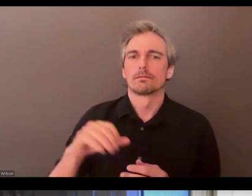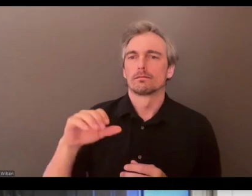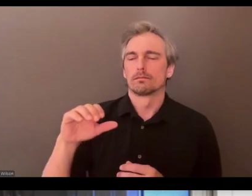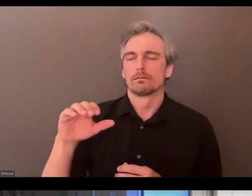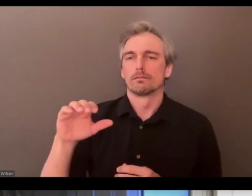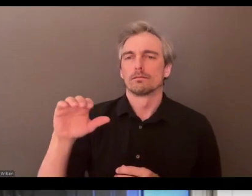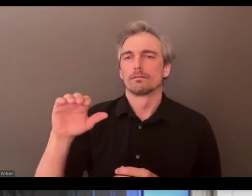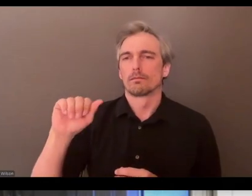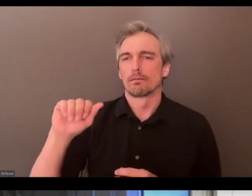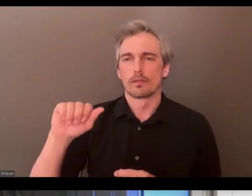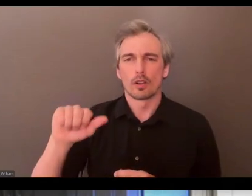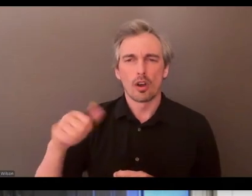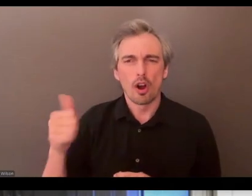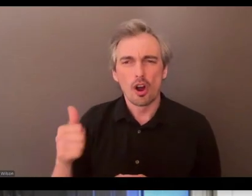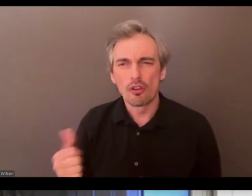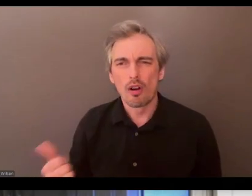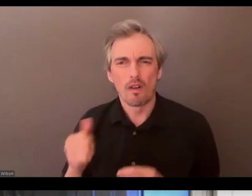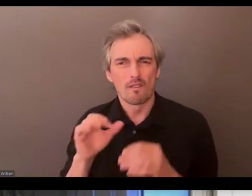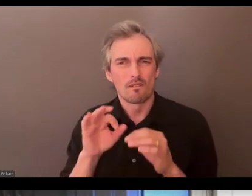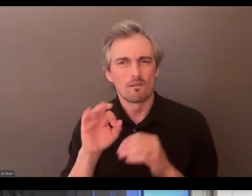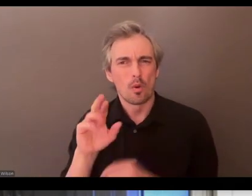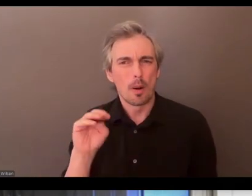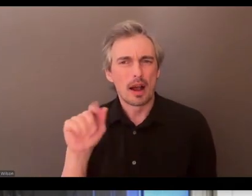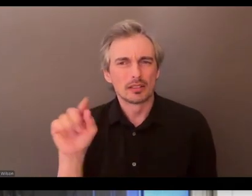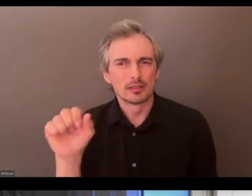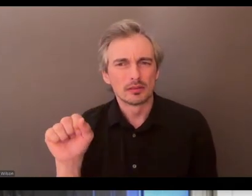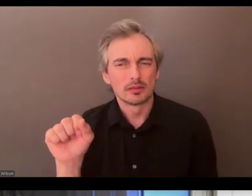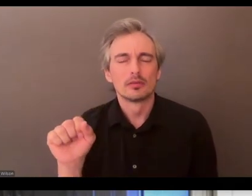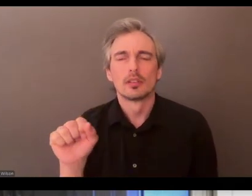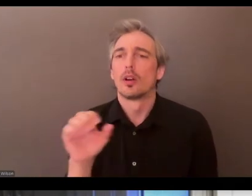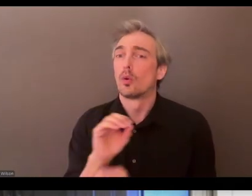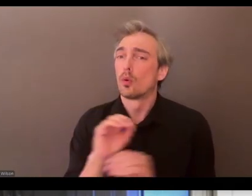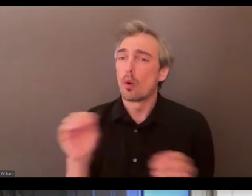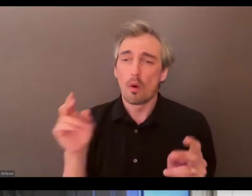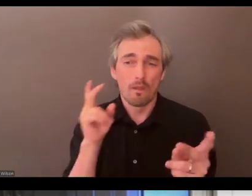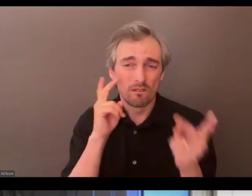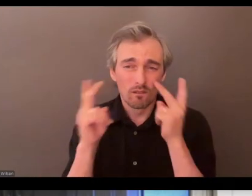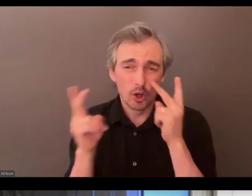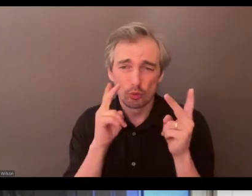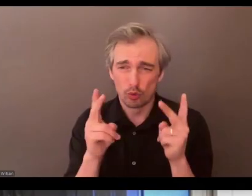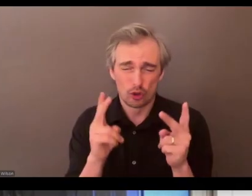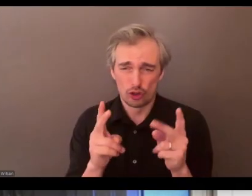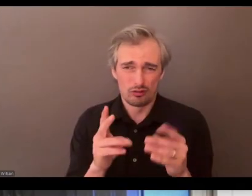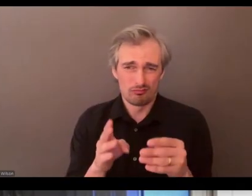したがって、すべてのチャ ートやダッシュボ ードに はデ ータテ ーブルが用意されている必要があります。